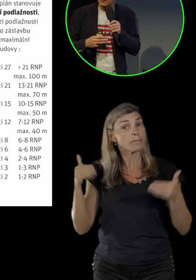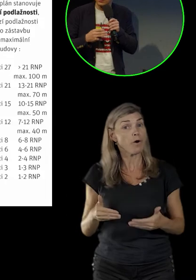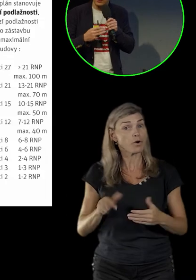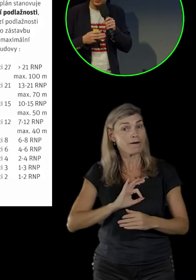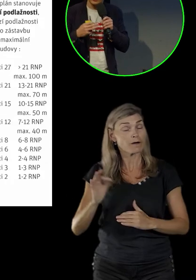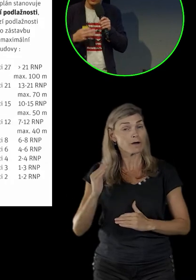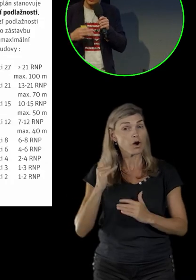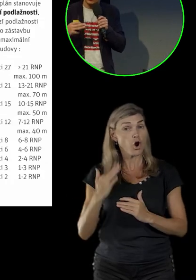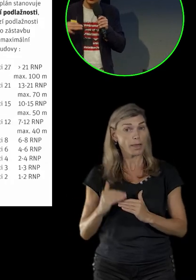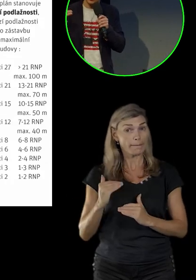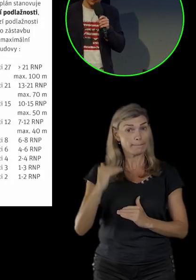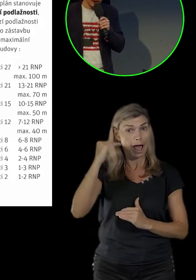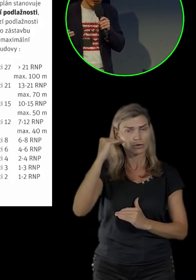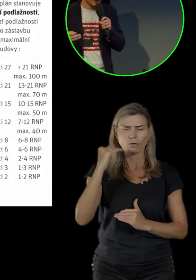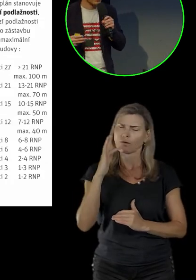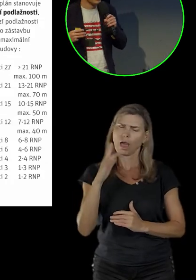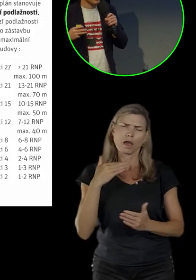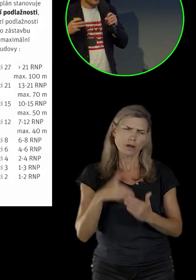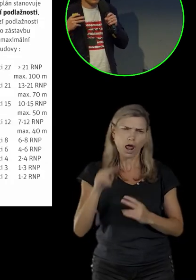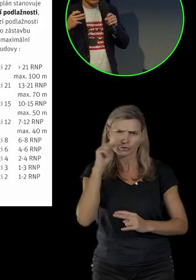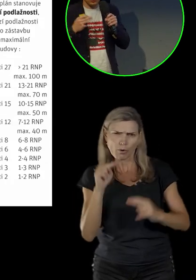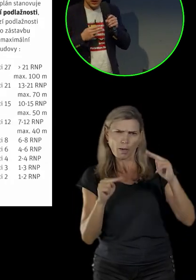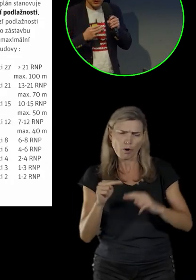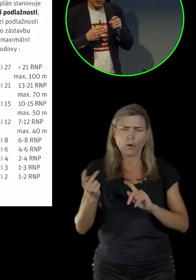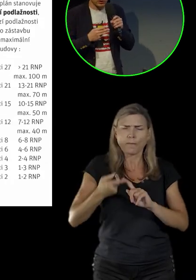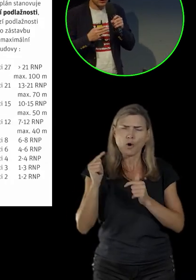Závisí to samozřejmě na mnoha dalších parametrech. Ale to základní číslo